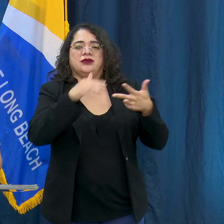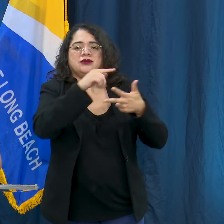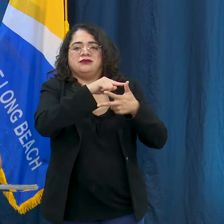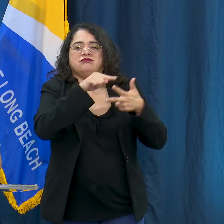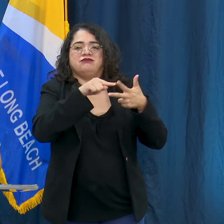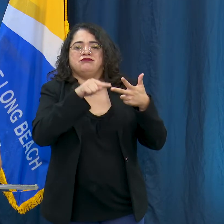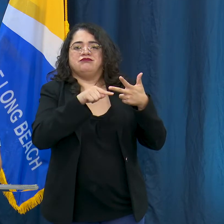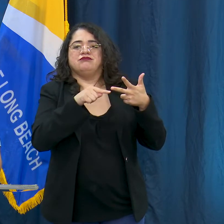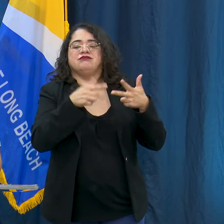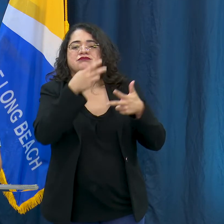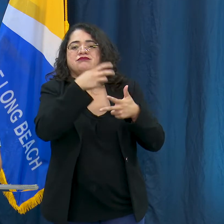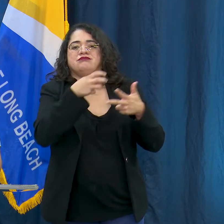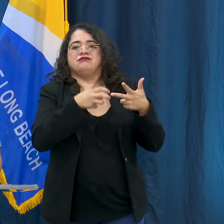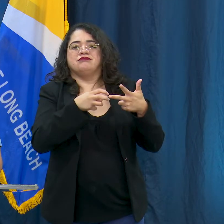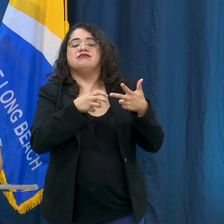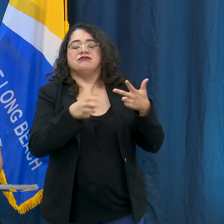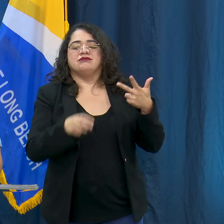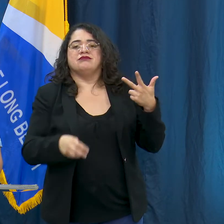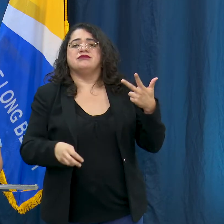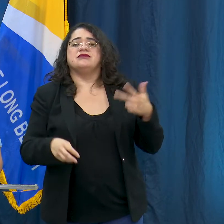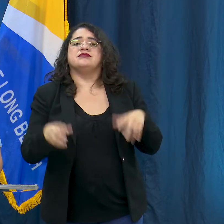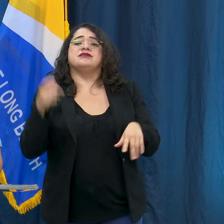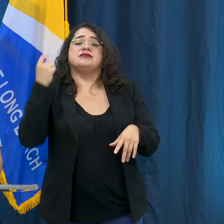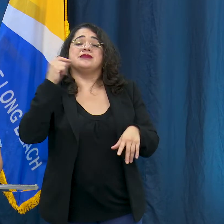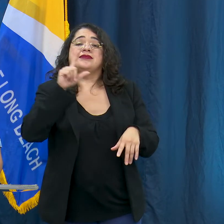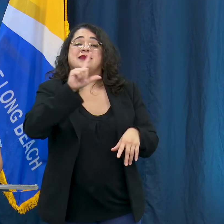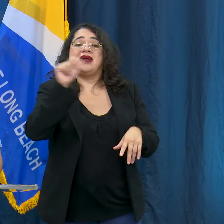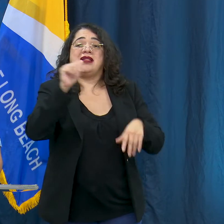salud el condado de los ángeles como nuestro propio fishel de salud la